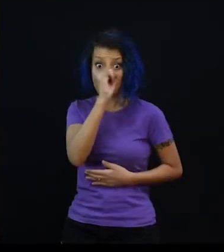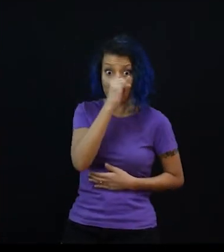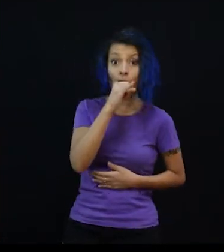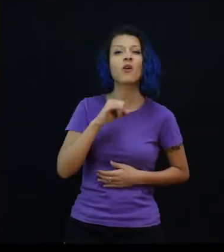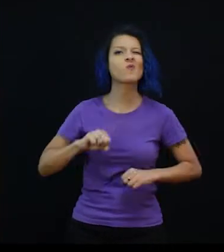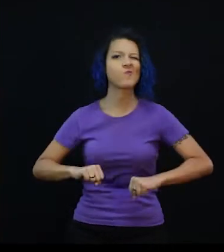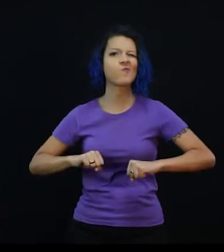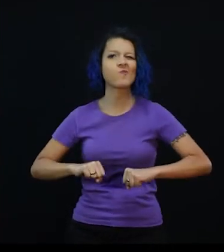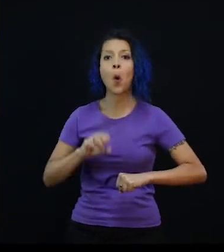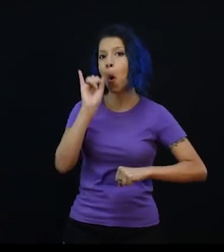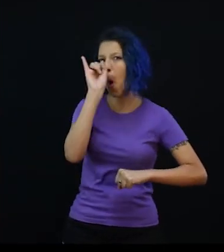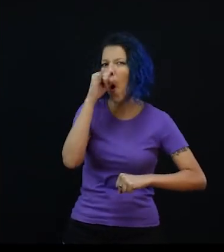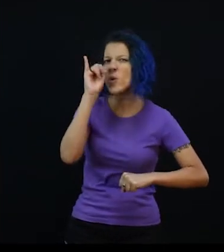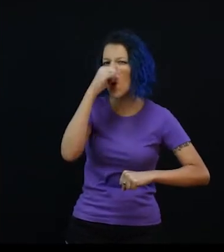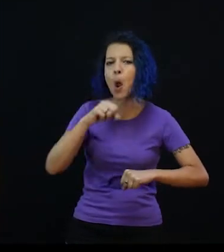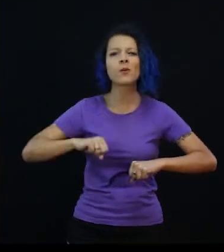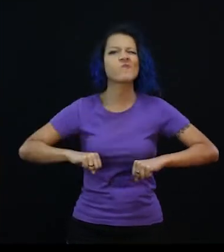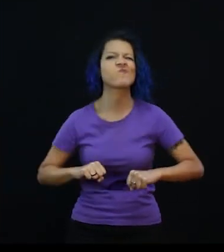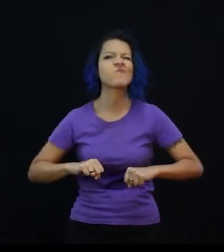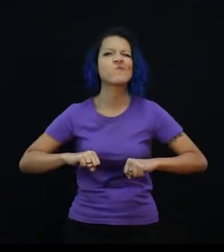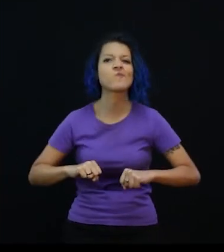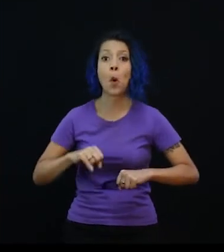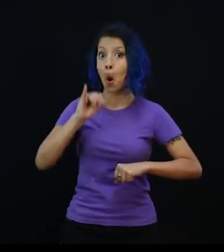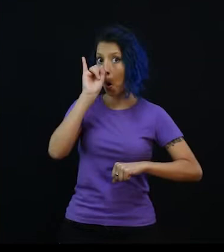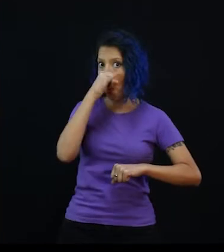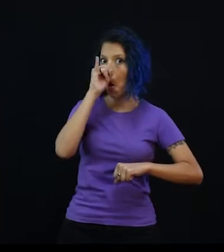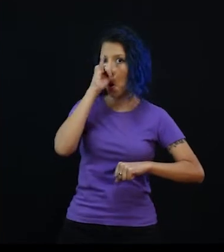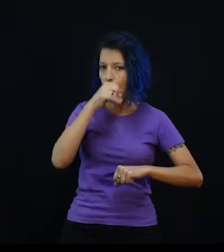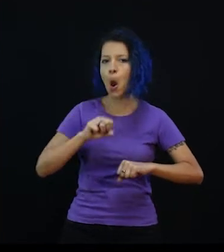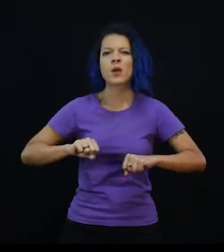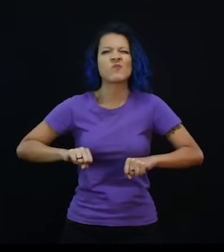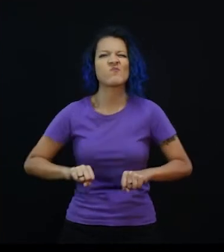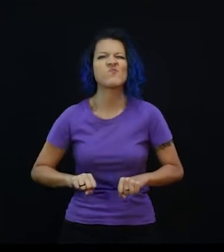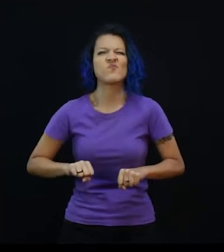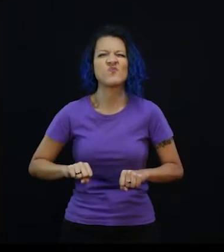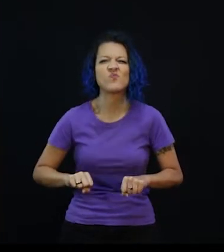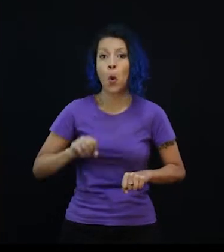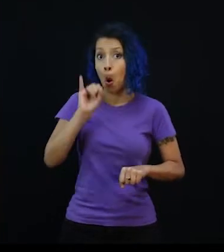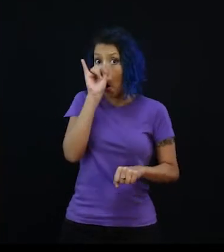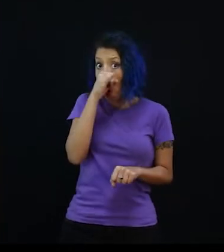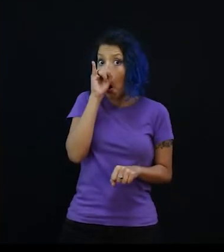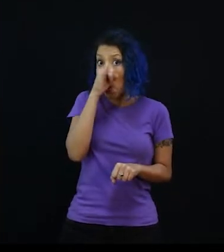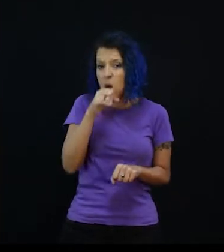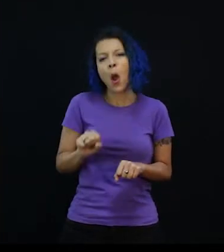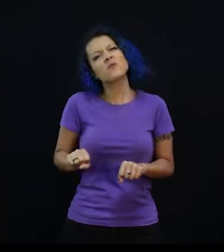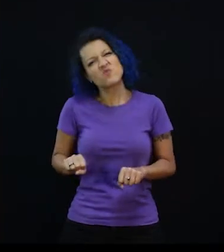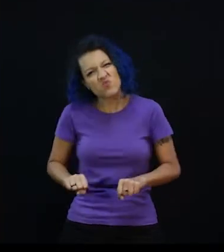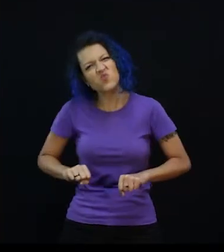Oin oin